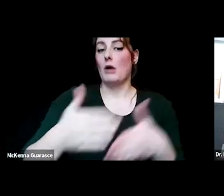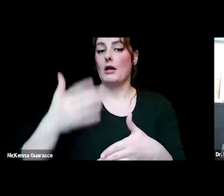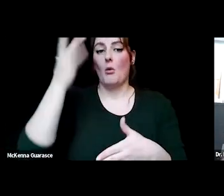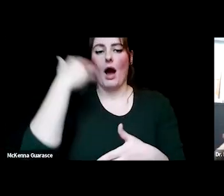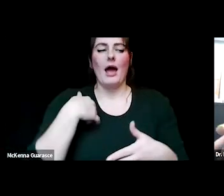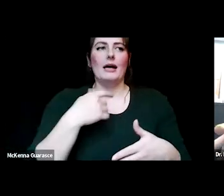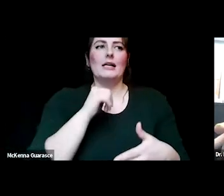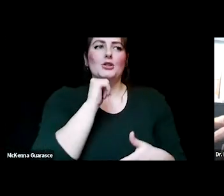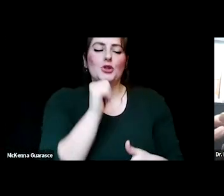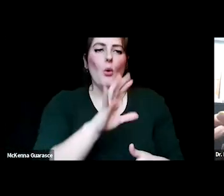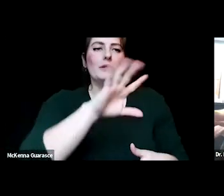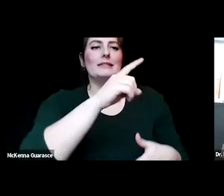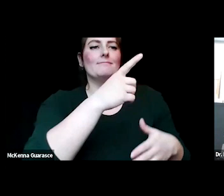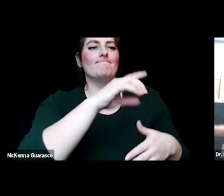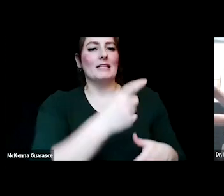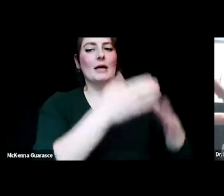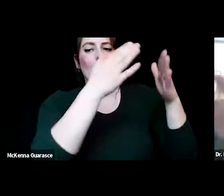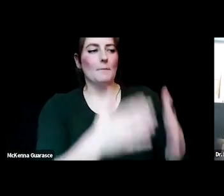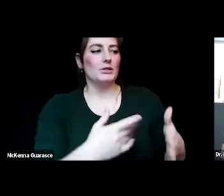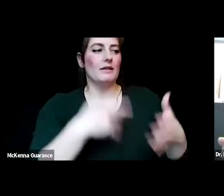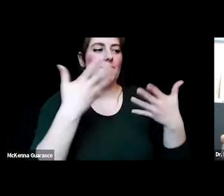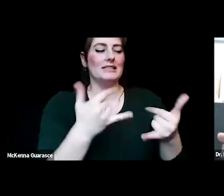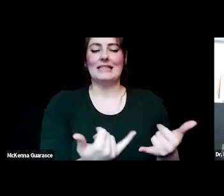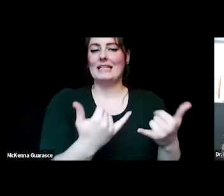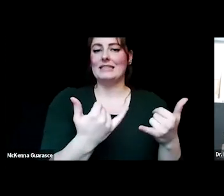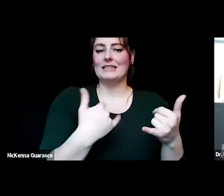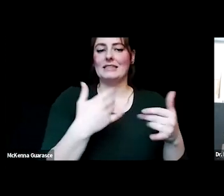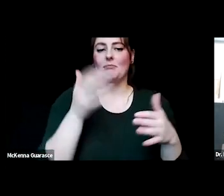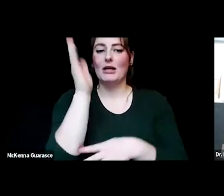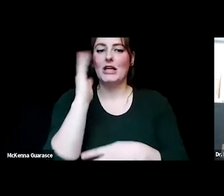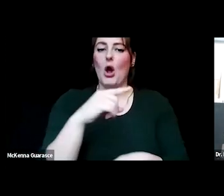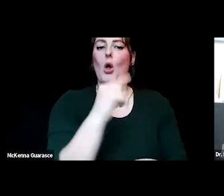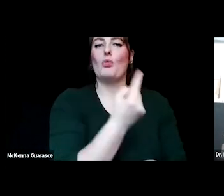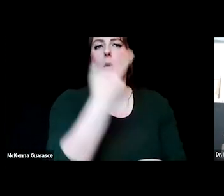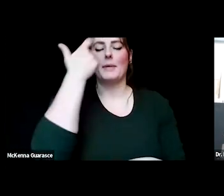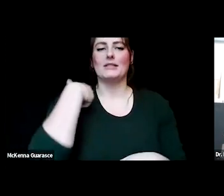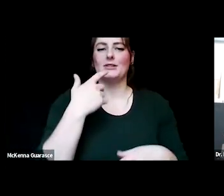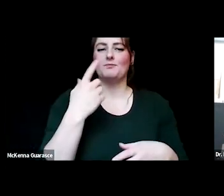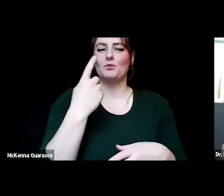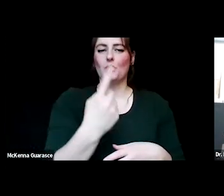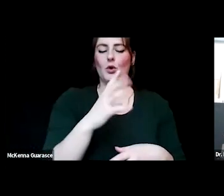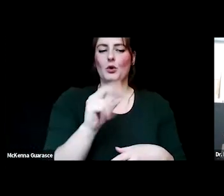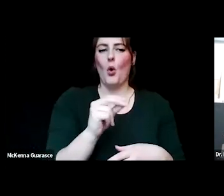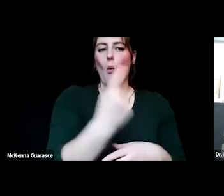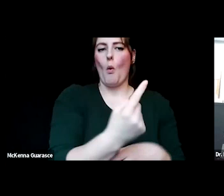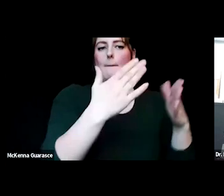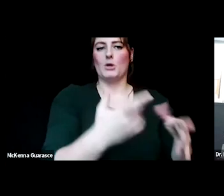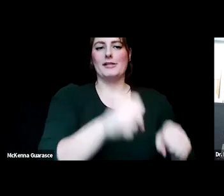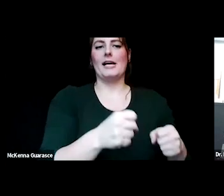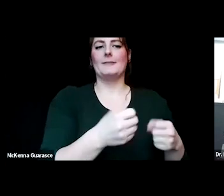podría haber hecho esta presentación solo. Porque ninguno de nosotros podría haber hecho este trabajo solo.